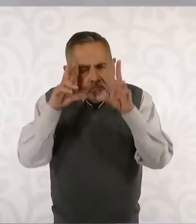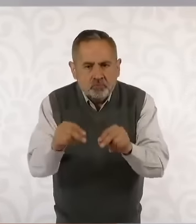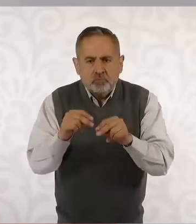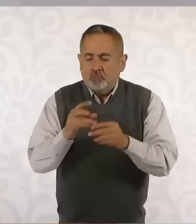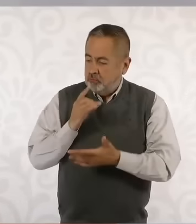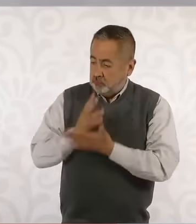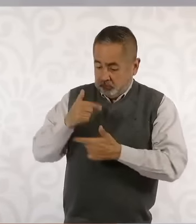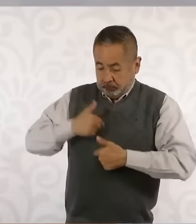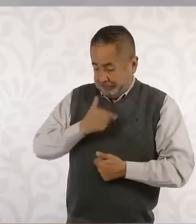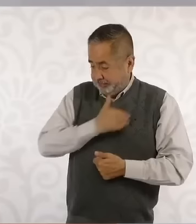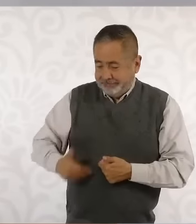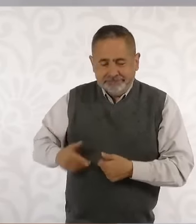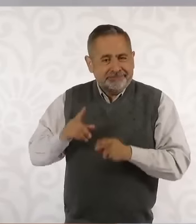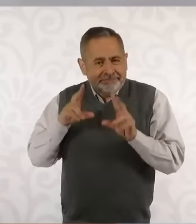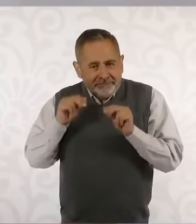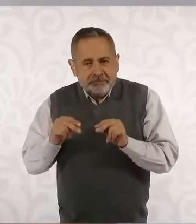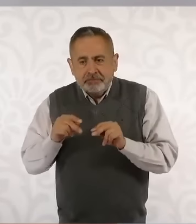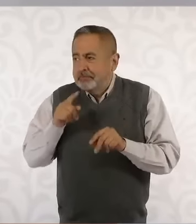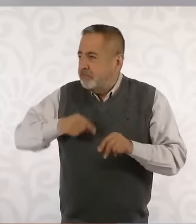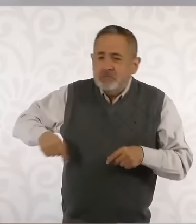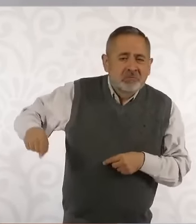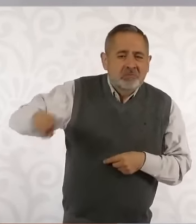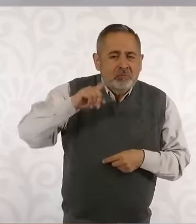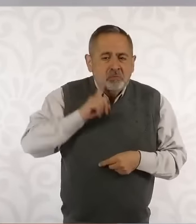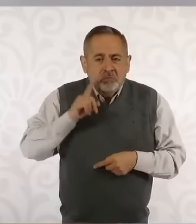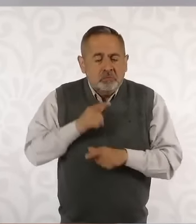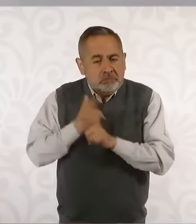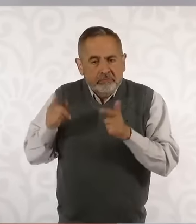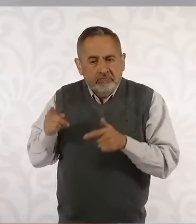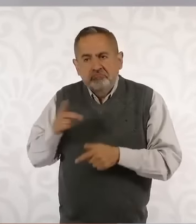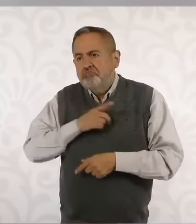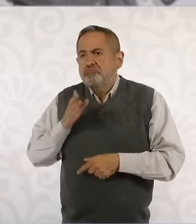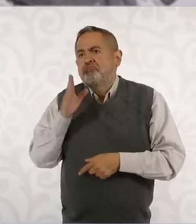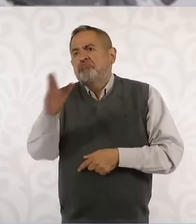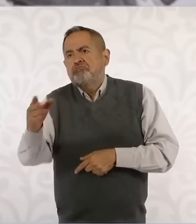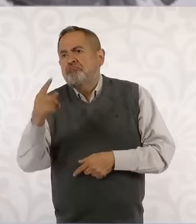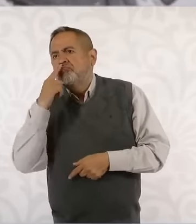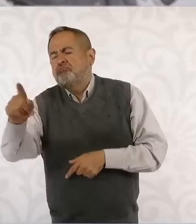de la presidenta. Creo que entre todos tenemos que garantizar que este es un derecho de todas